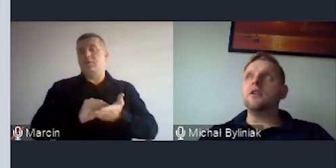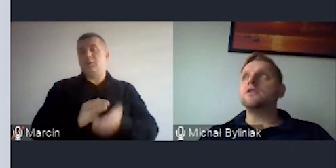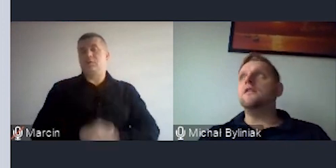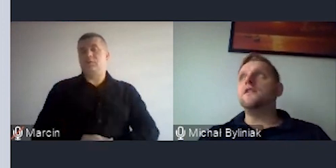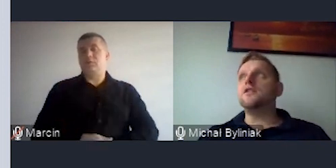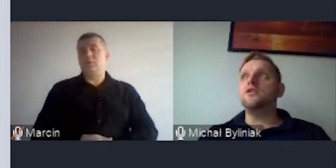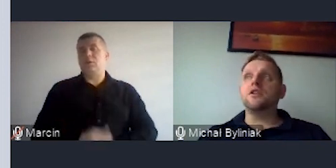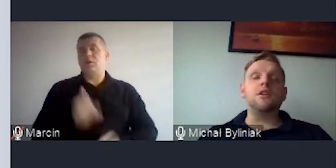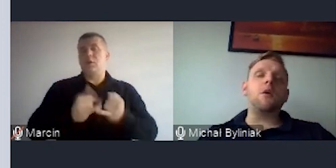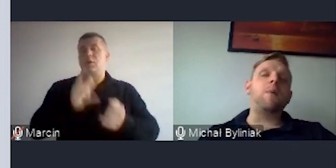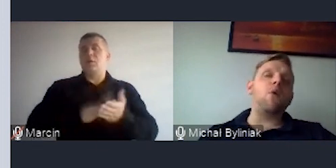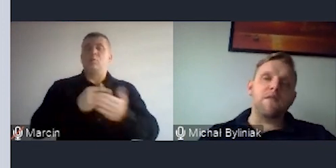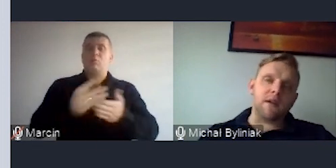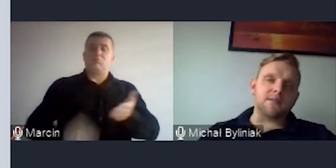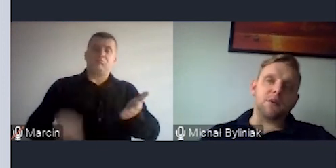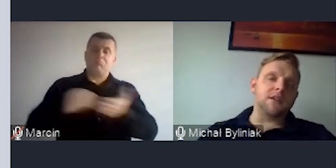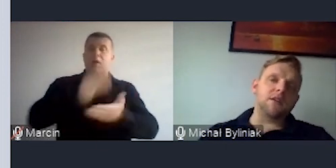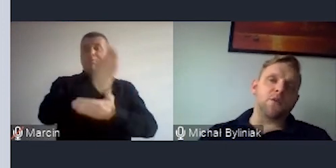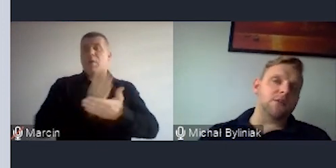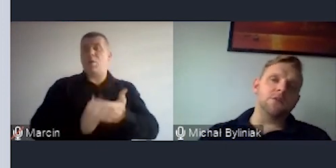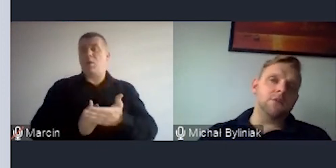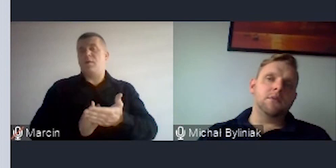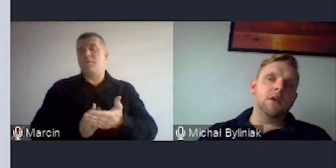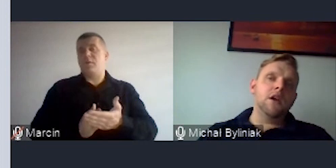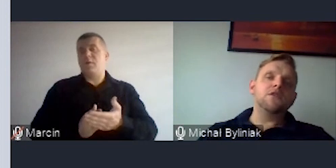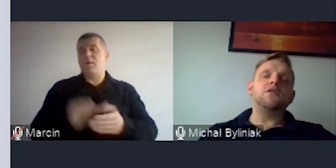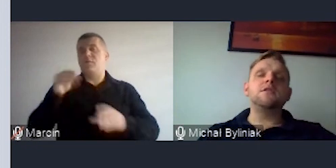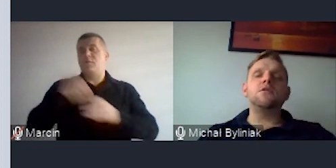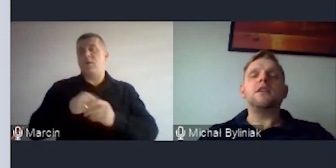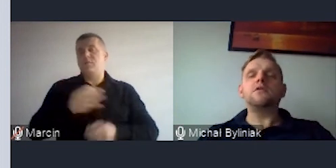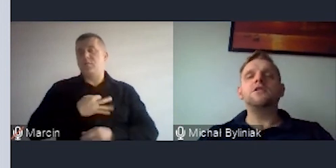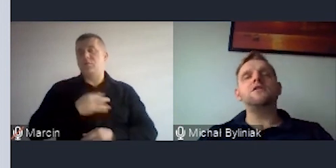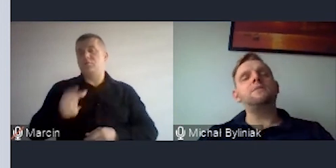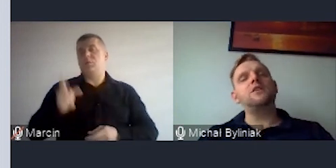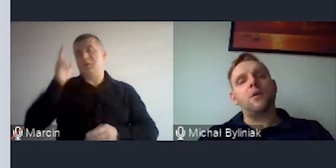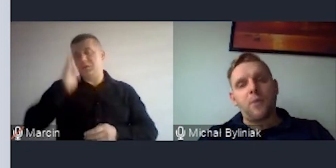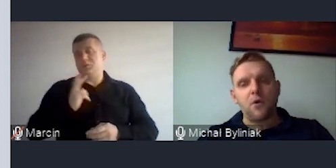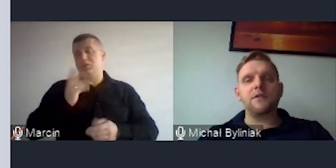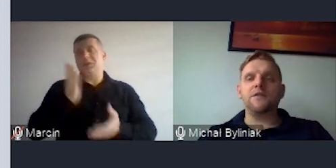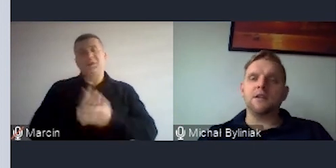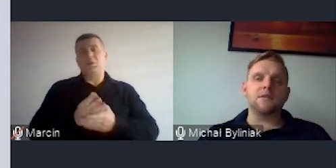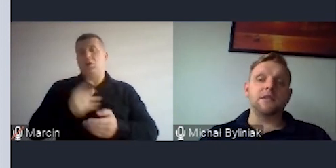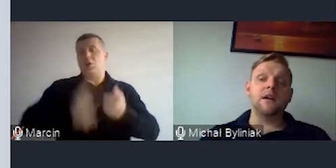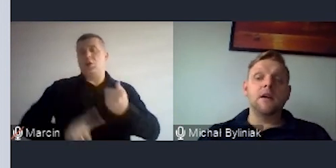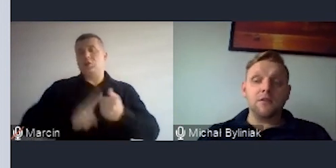Czyli jeżeli wnieśliście tylko połowę zakładanego wkładu, to instytucja rozliczy wam tylko połowę dofinansowania.